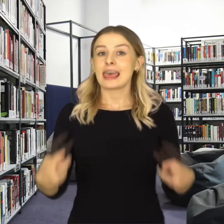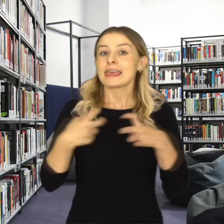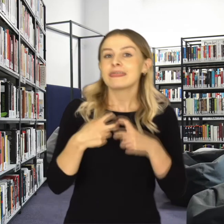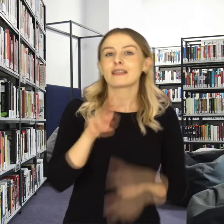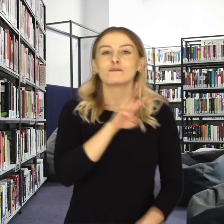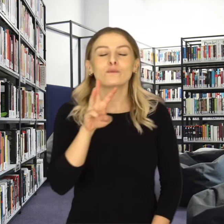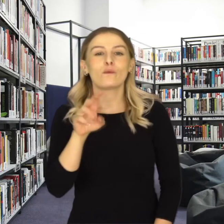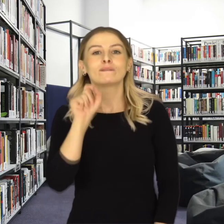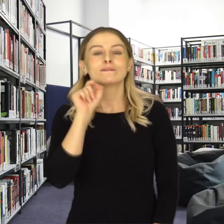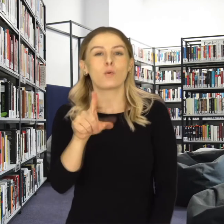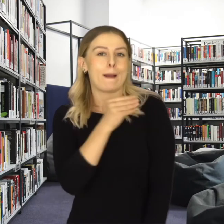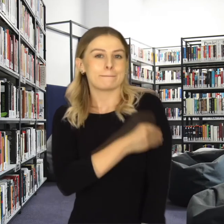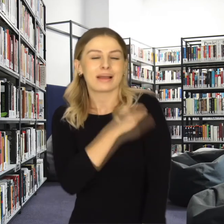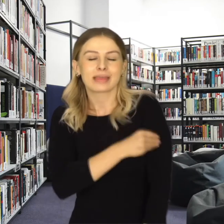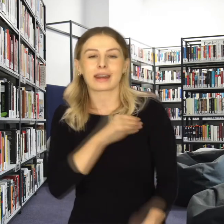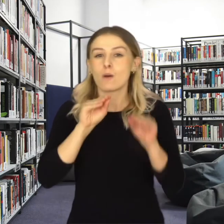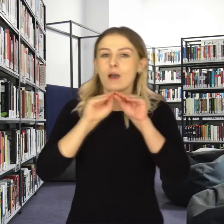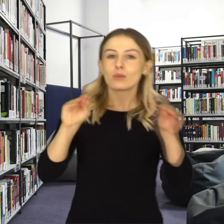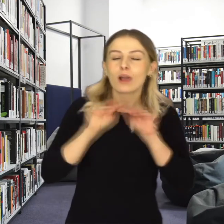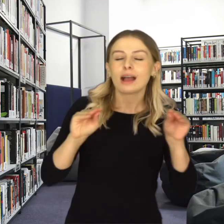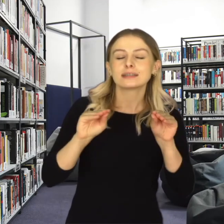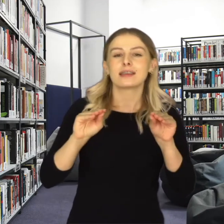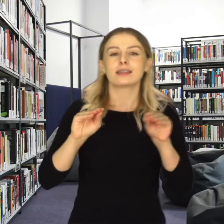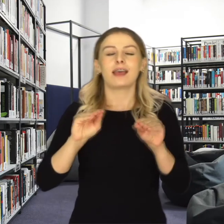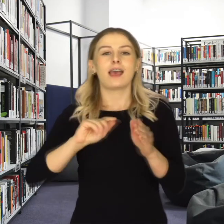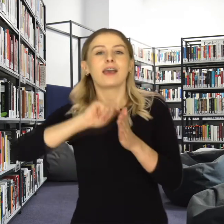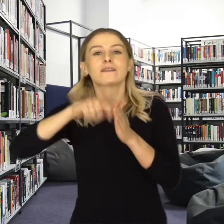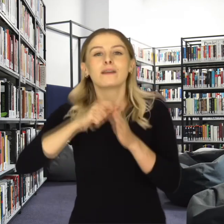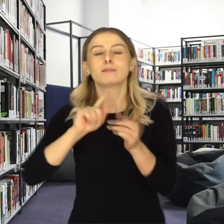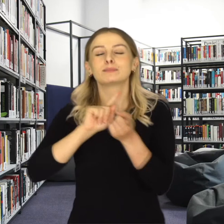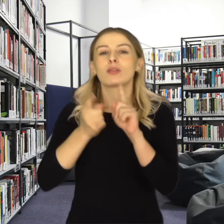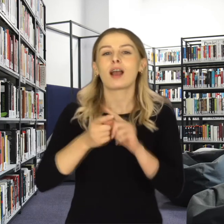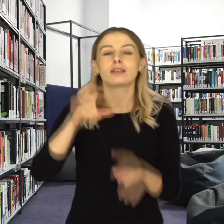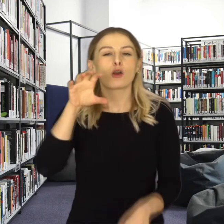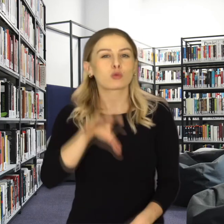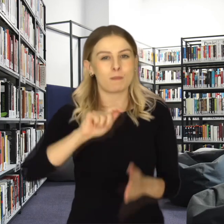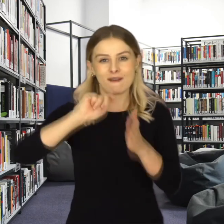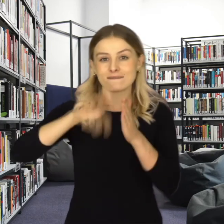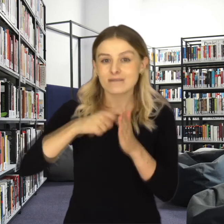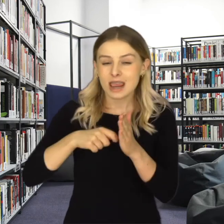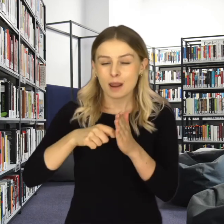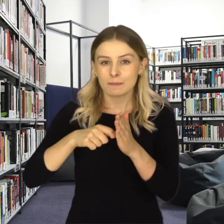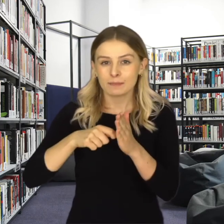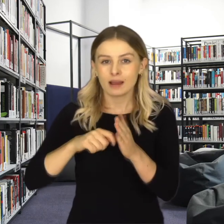Strona WWW zawiera materiały edukacyjne, nagrania spotkań filmowych,